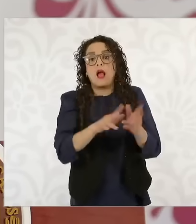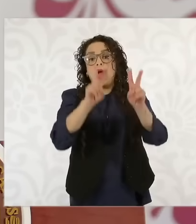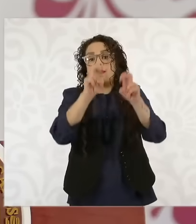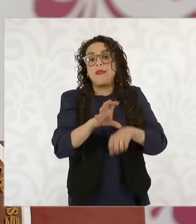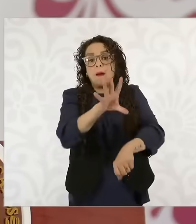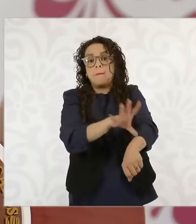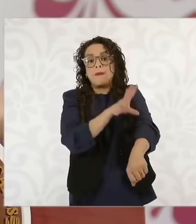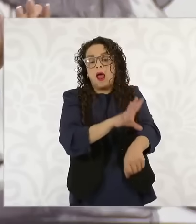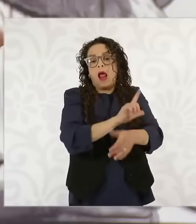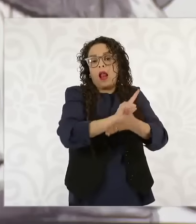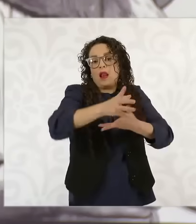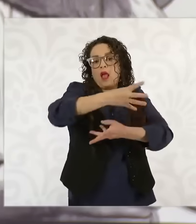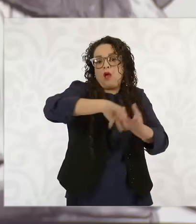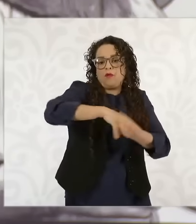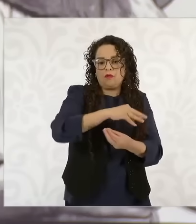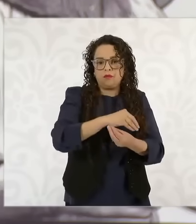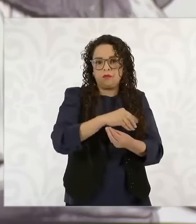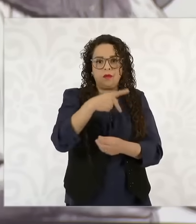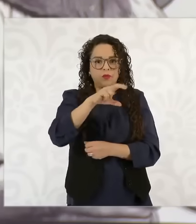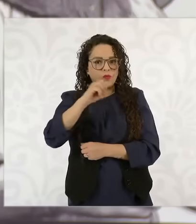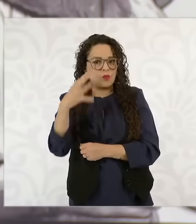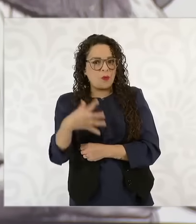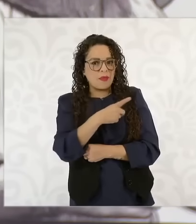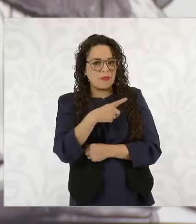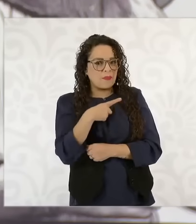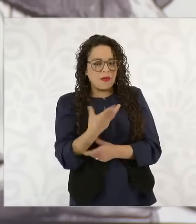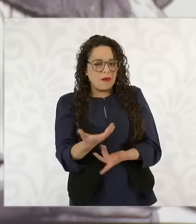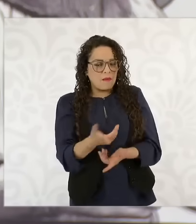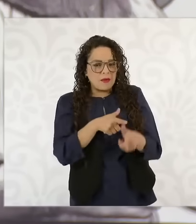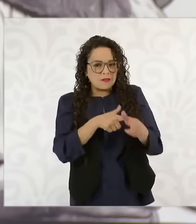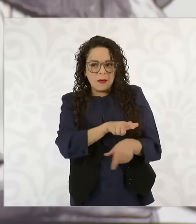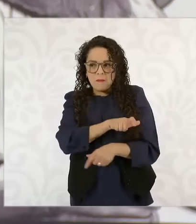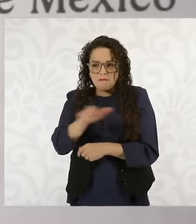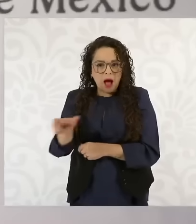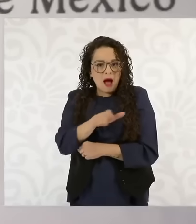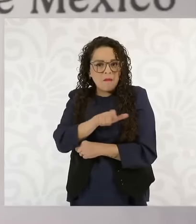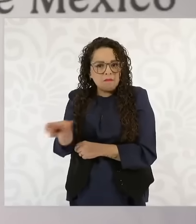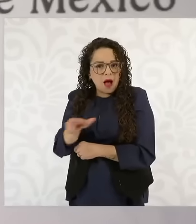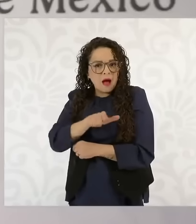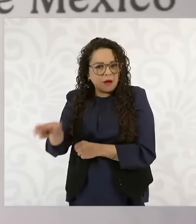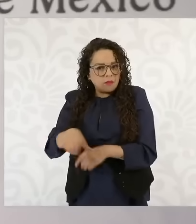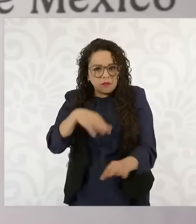energías renovables deberían de haber pagado. Cuando llegue el presidente López Obrador,